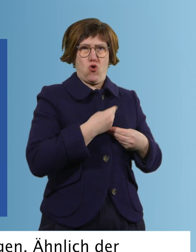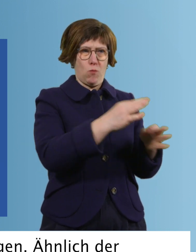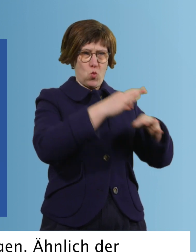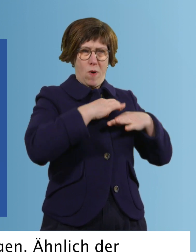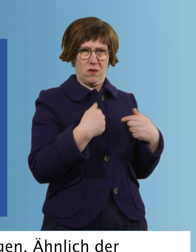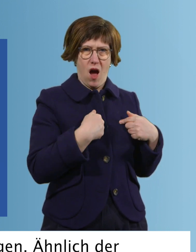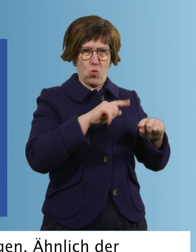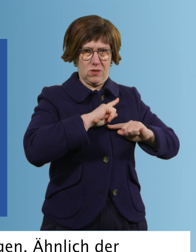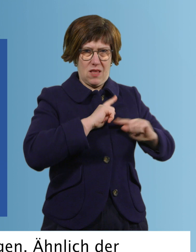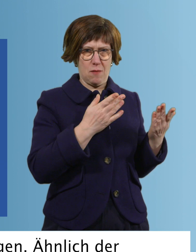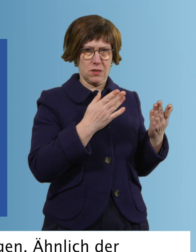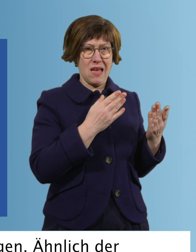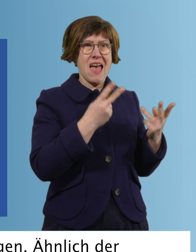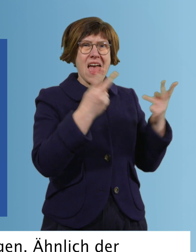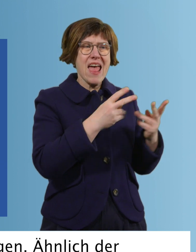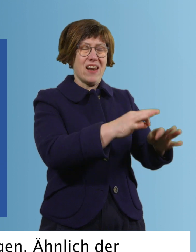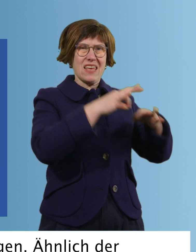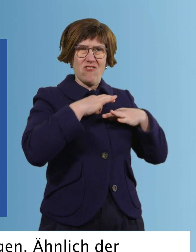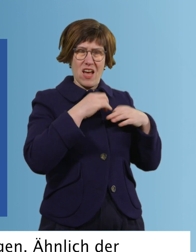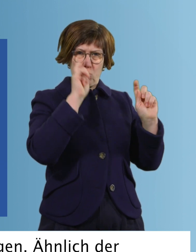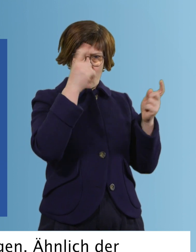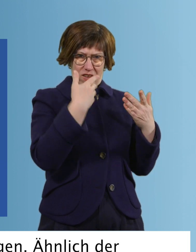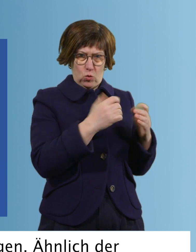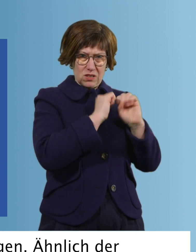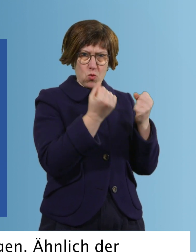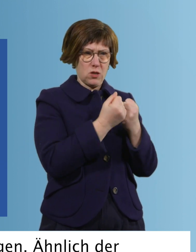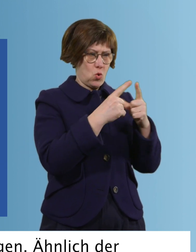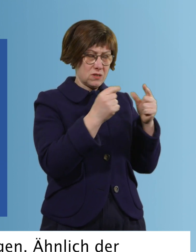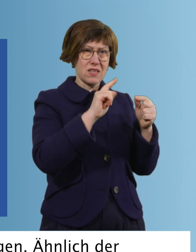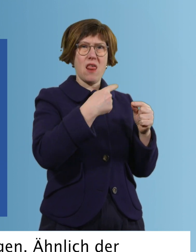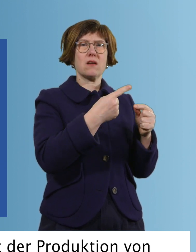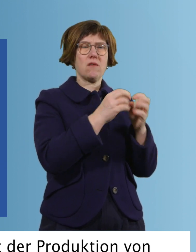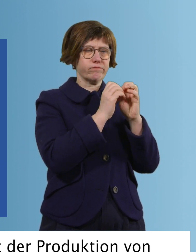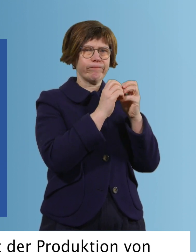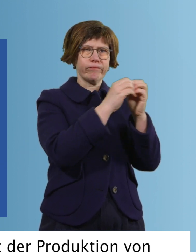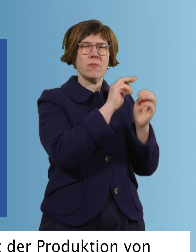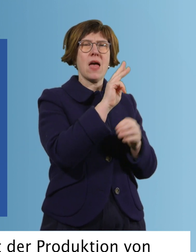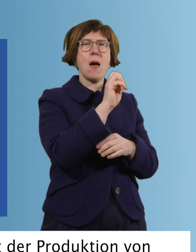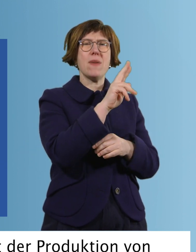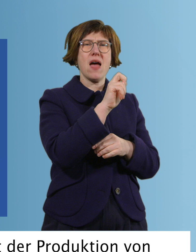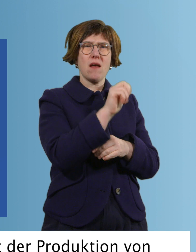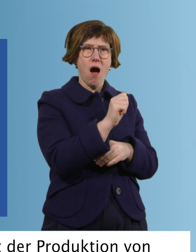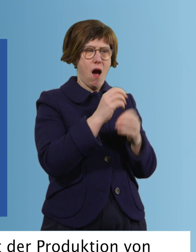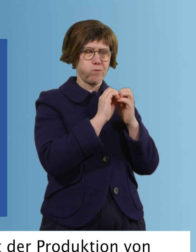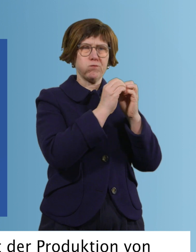Ähnlich der Infektion mit einem Virus, beginnt die Zelle nach dem Bauplan der mRNA mit der